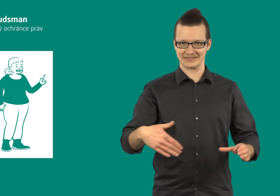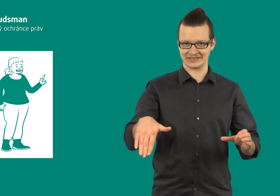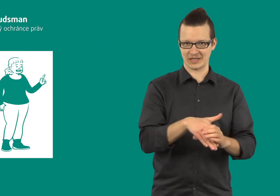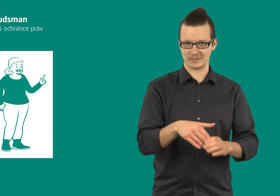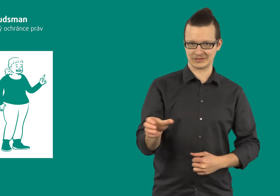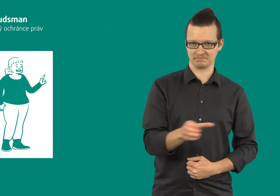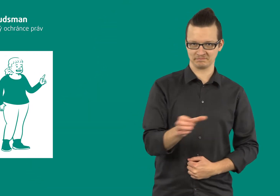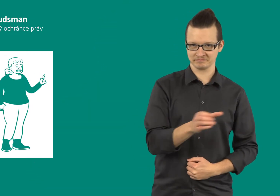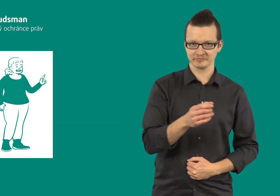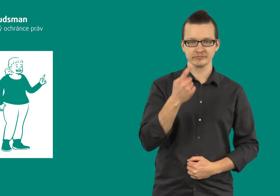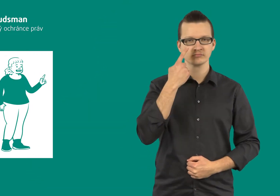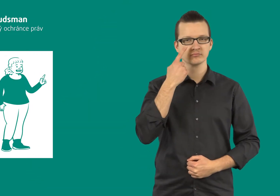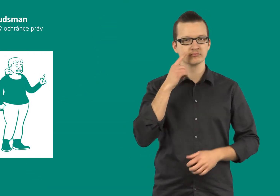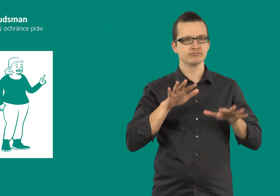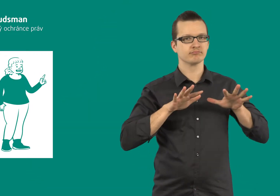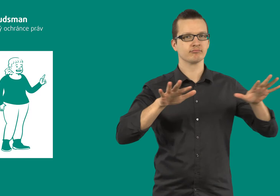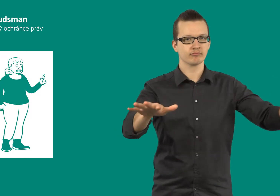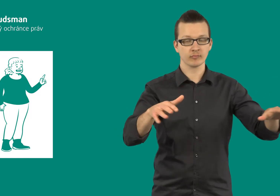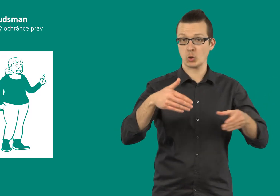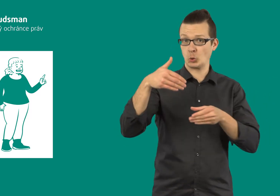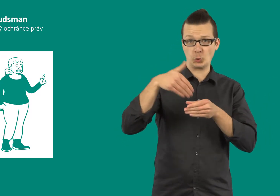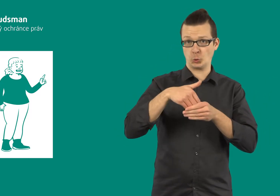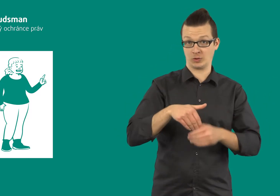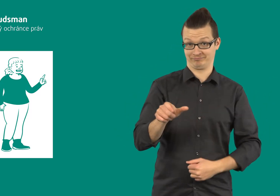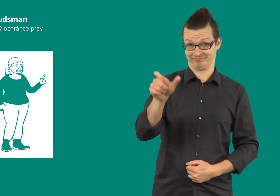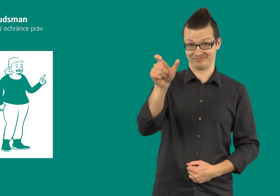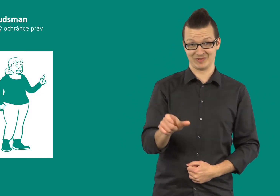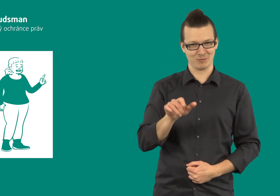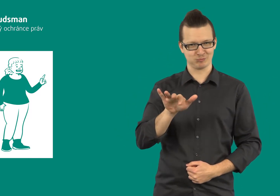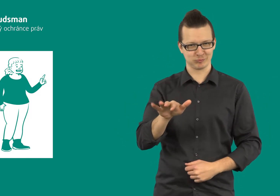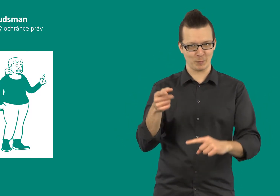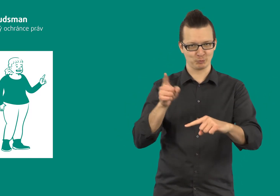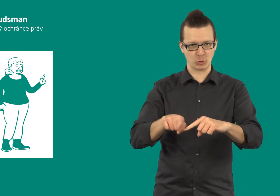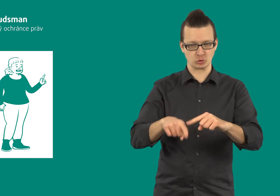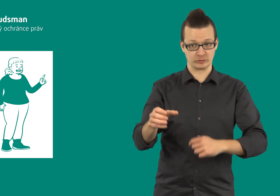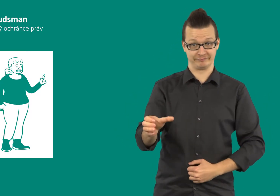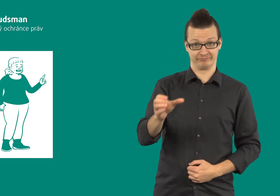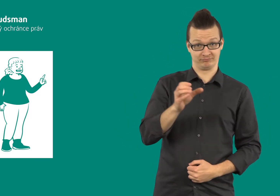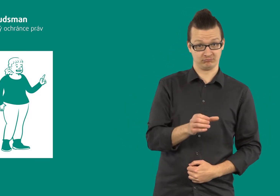Většina zaměstnavatelů zaměstnává lidi s postižením v minimální míře